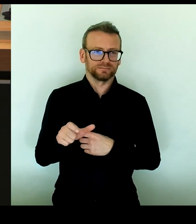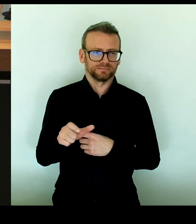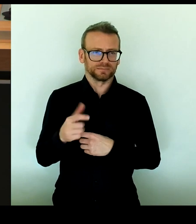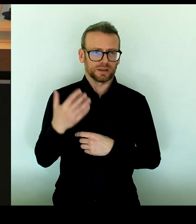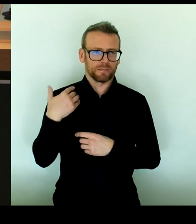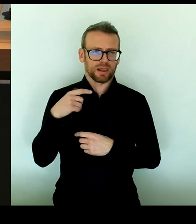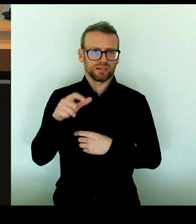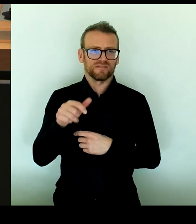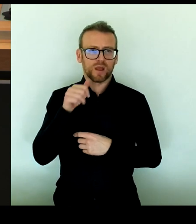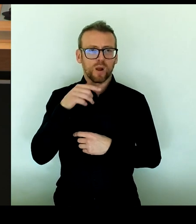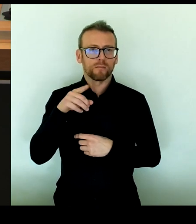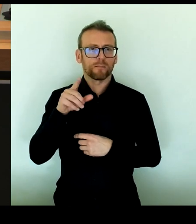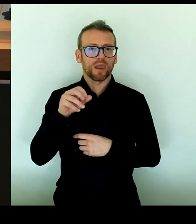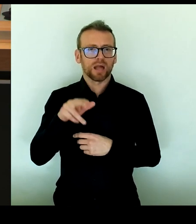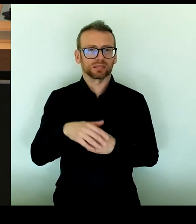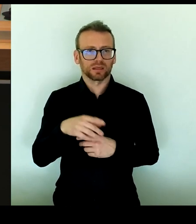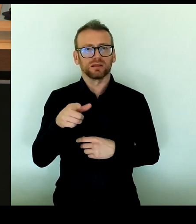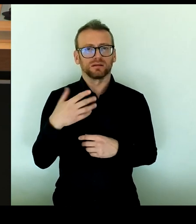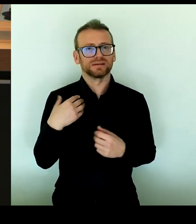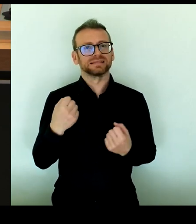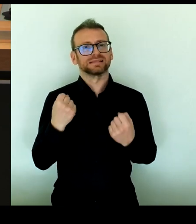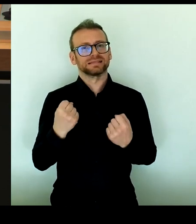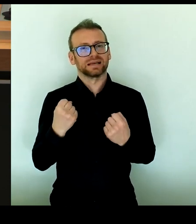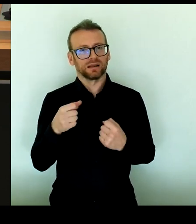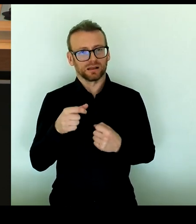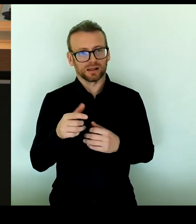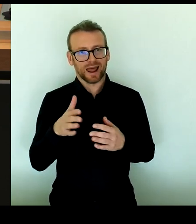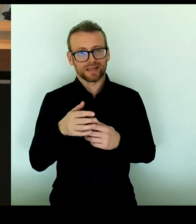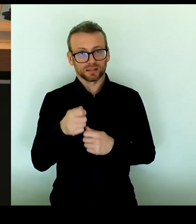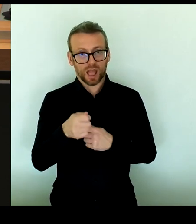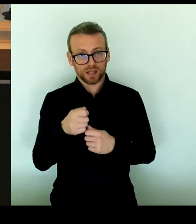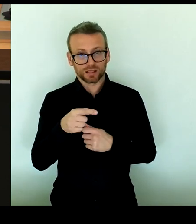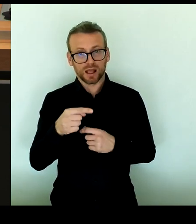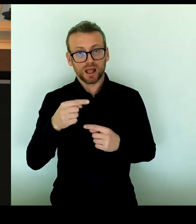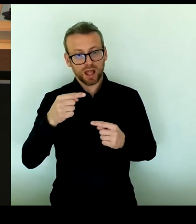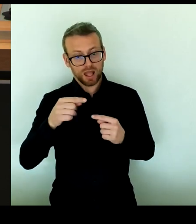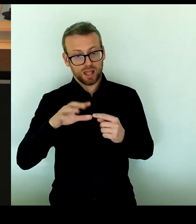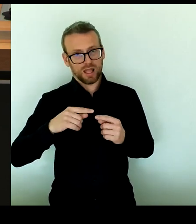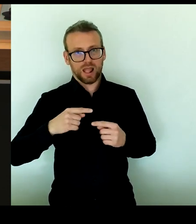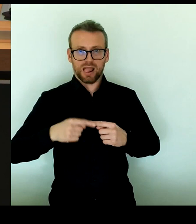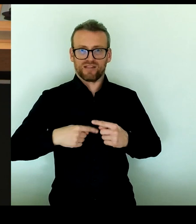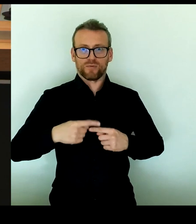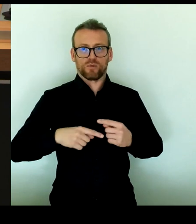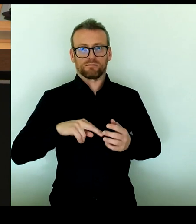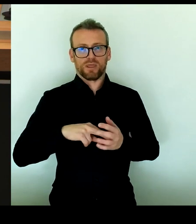Die Kleingartenanlagen stellen Frischluftschneisen dar. Sie vermindern Feinstaub und Klimagase.